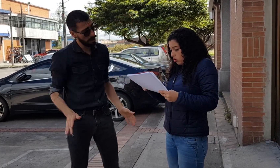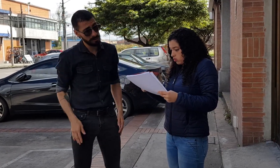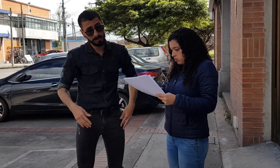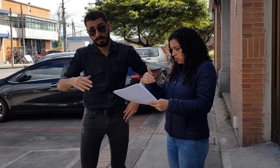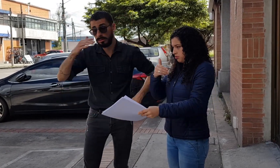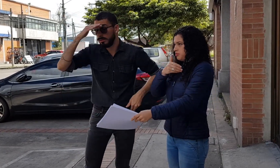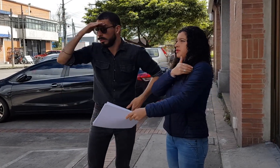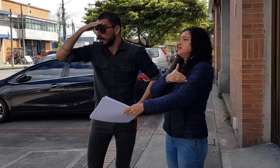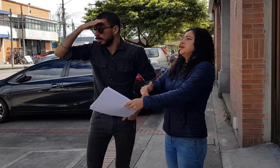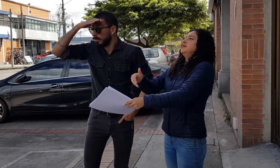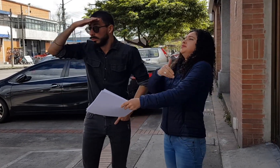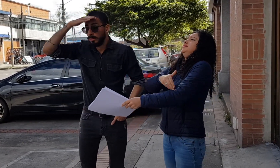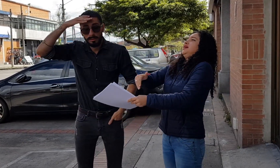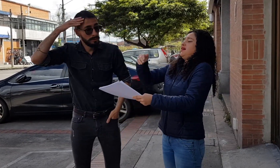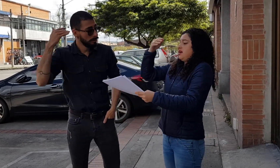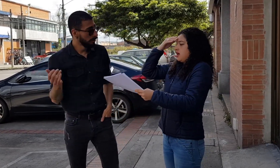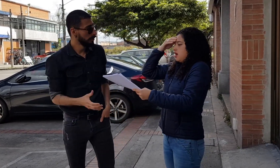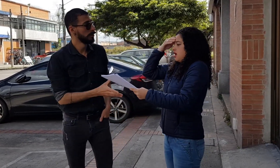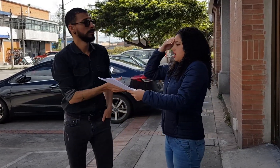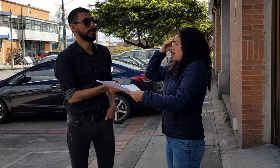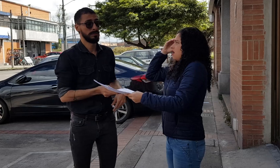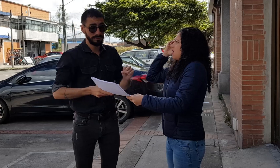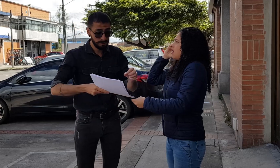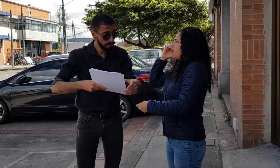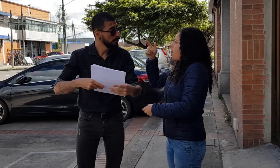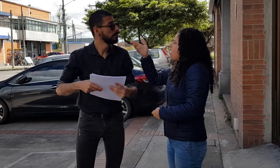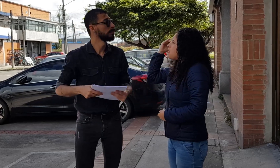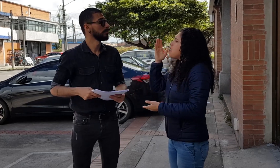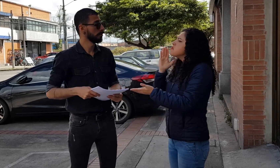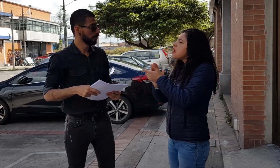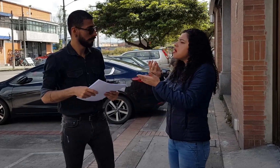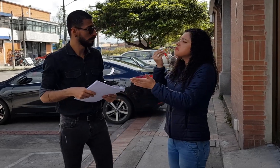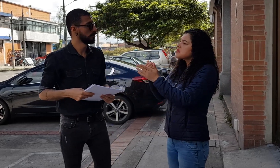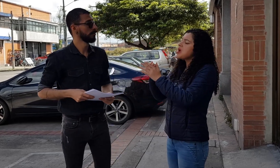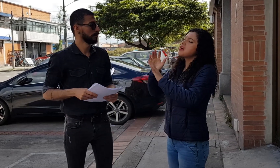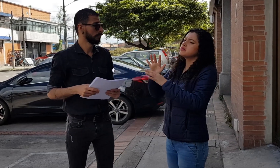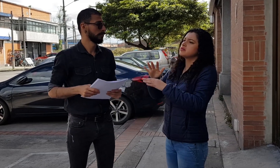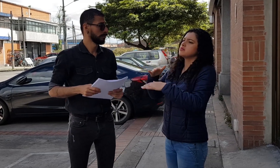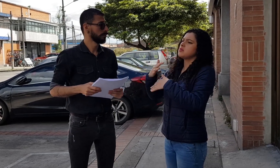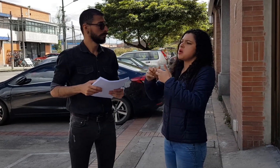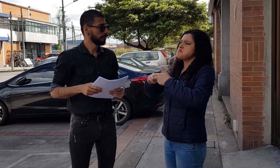Te están cobrando una millonada. - Imagínate Parece que en principio te cobraban un valor,